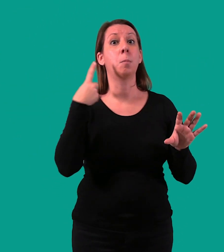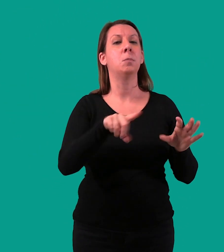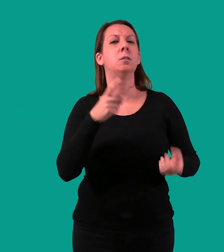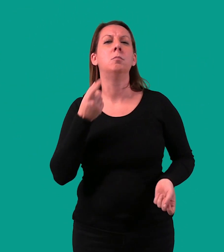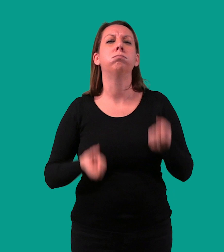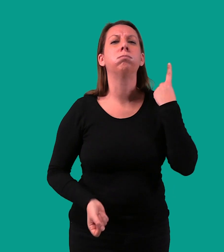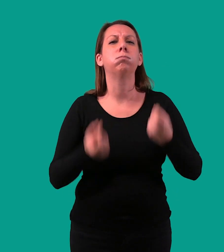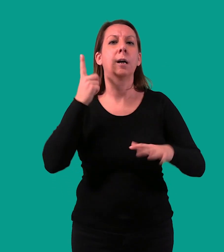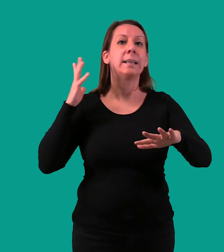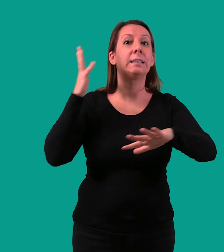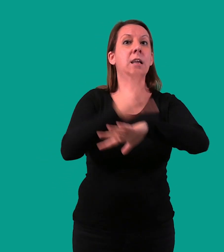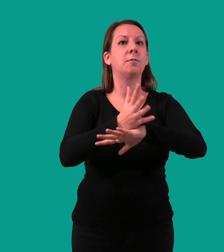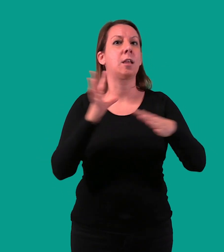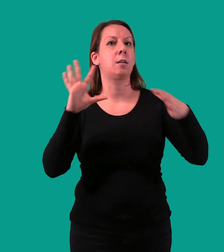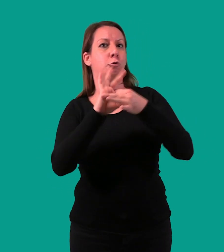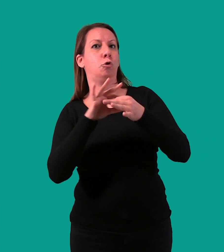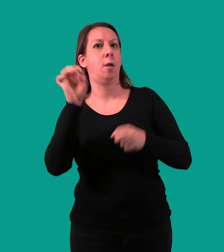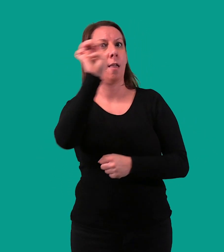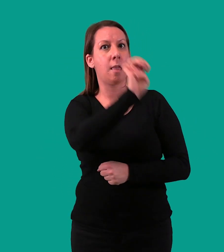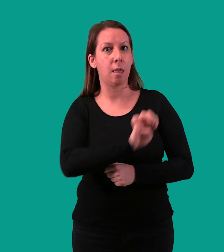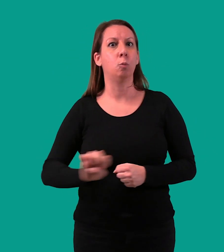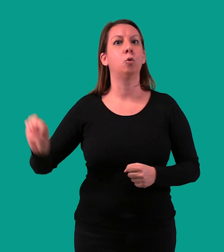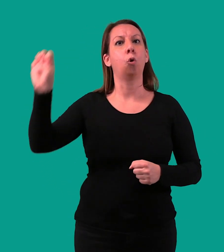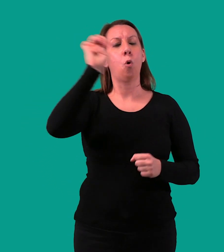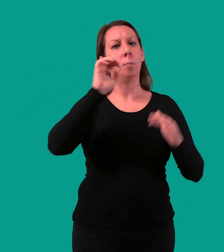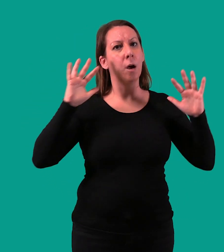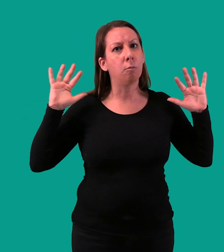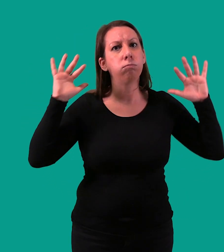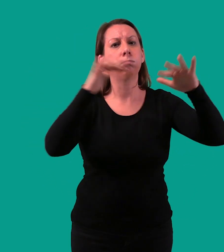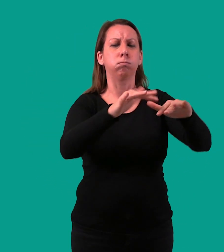Per ogni possibile tipo di distribuzione in tutta Europa.